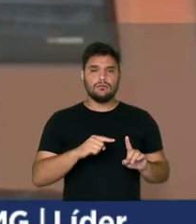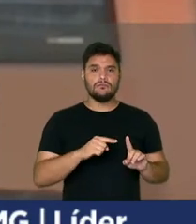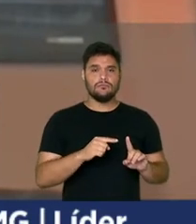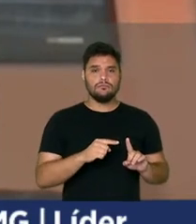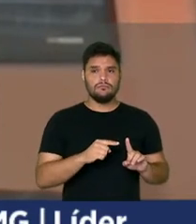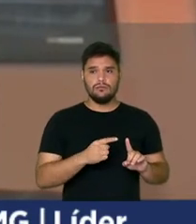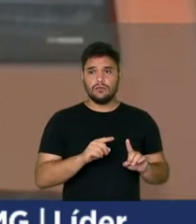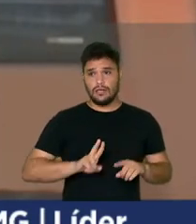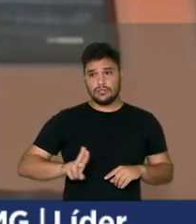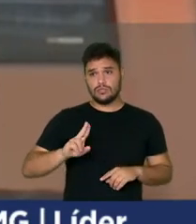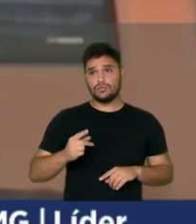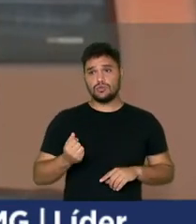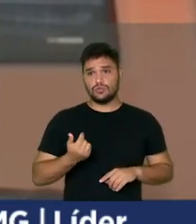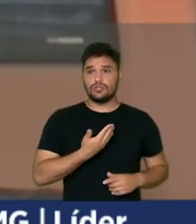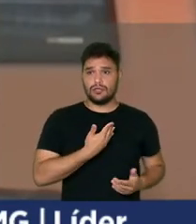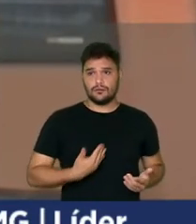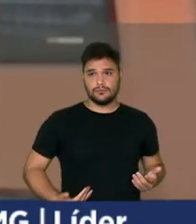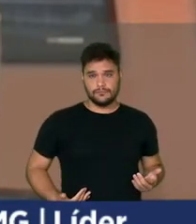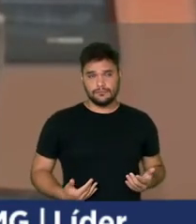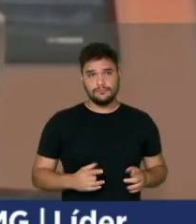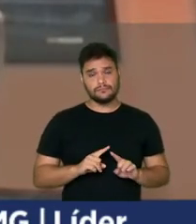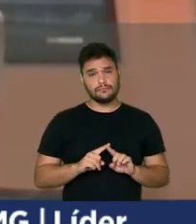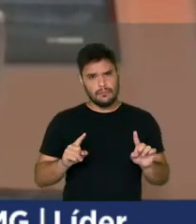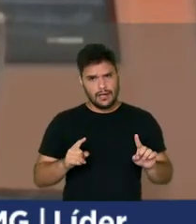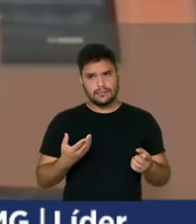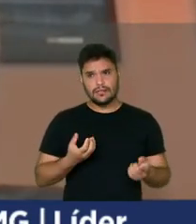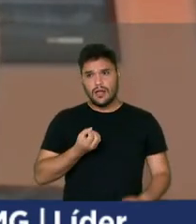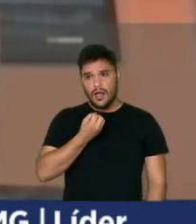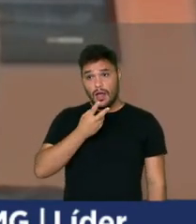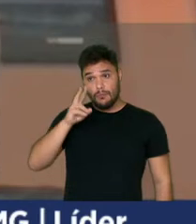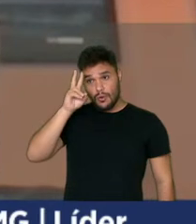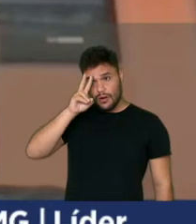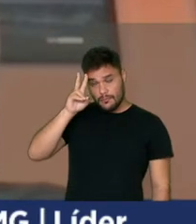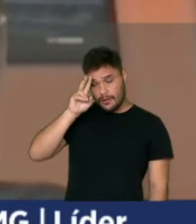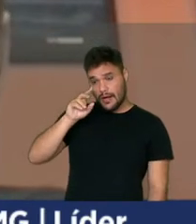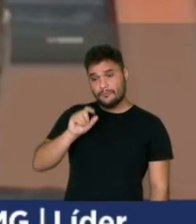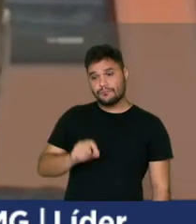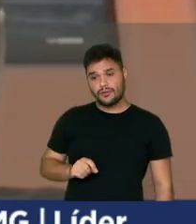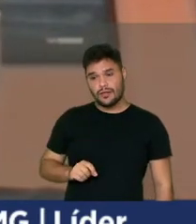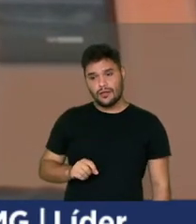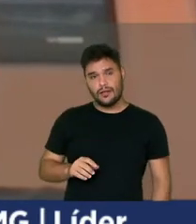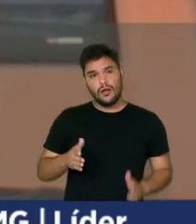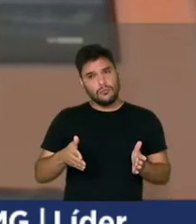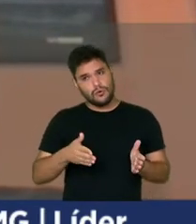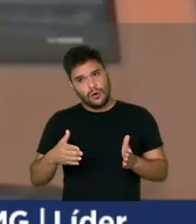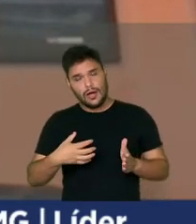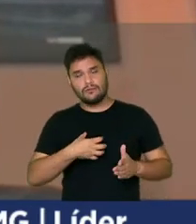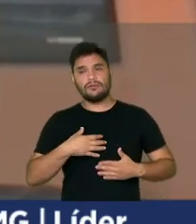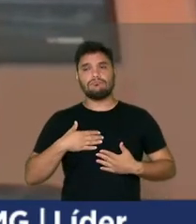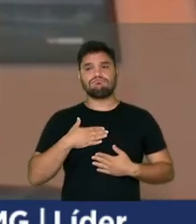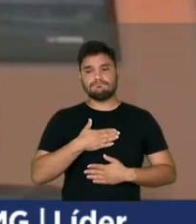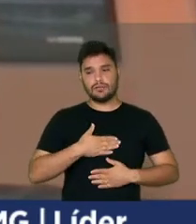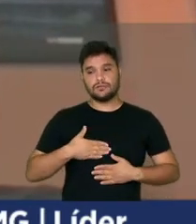APENAS 30 PARLAMENTARES CONSISTENTEMENTE VOTANDO CONTRÁRIO A MAIS ESSA CAPTURA DO ORÇAMENTO BRASILEIRO. MAS ANTES RESSALTAR QUE POR UM LADO EU FICO SATISFEITO,